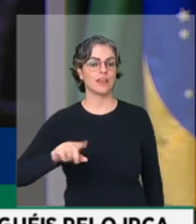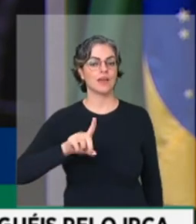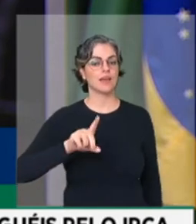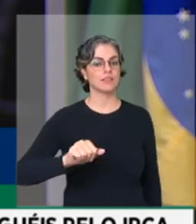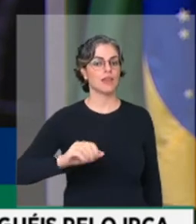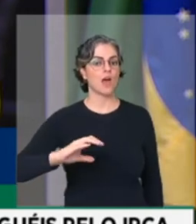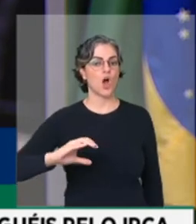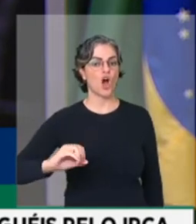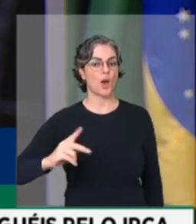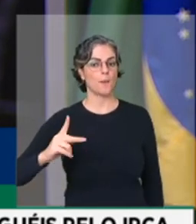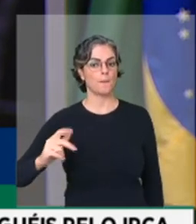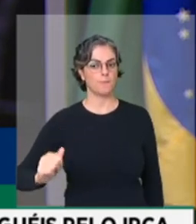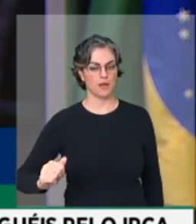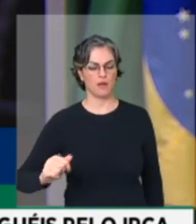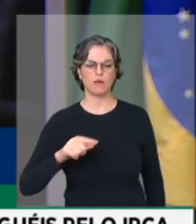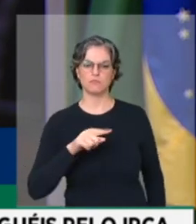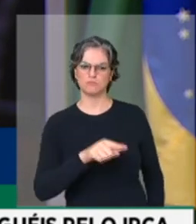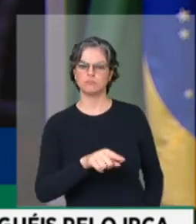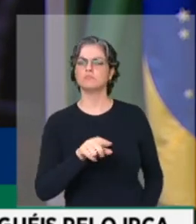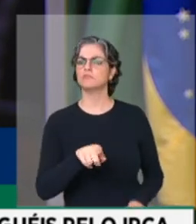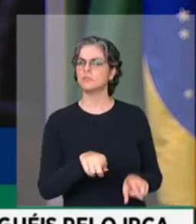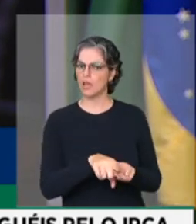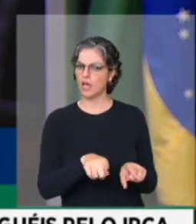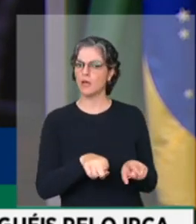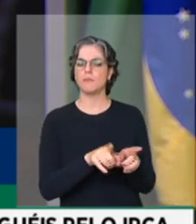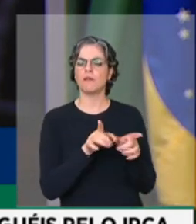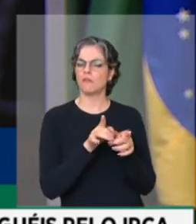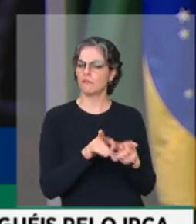COPA QUE PERNAMBUCO TAMBÉM... CEDERIA... CEDERIA ESSA ÁREA AO EXÉRCITO BRASILEIRO PARA QUE O EXÉRCITO TIVESSE... NA